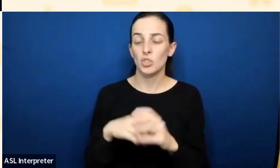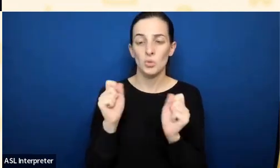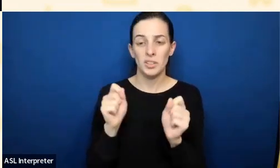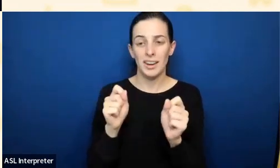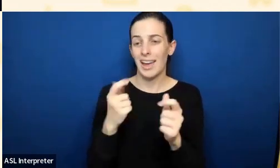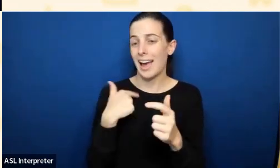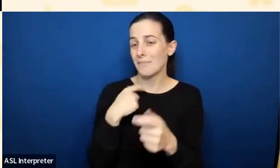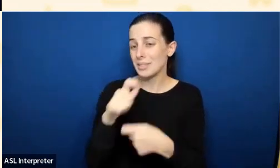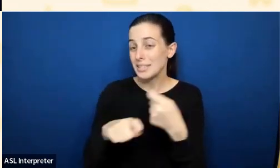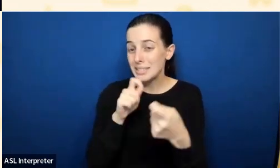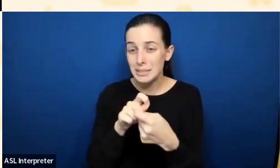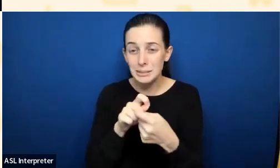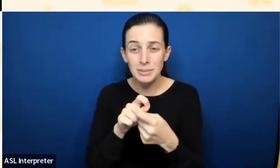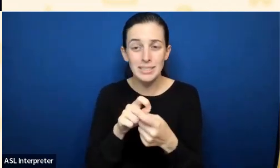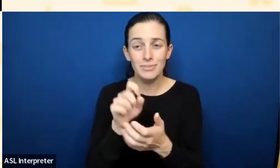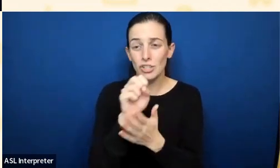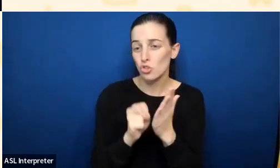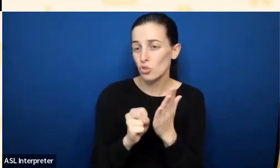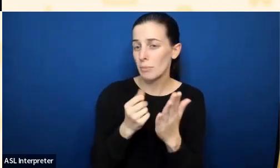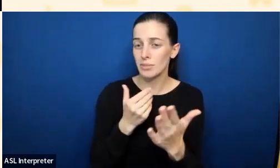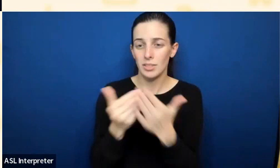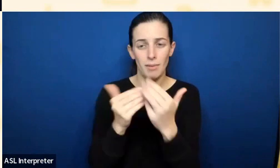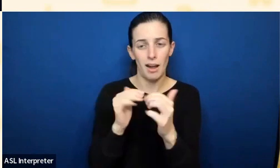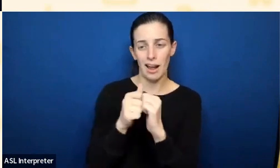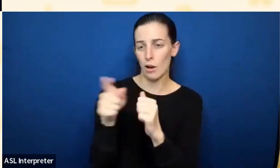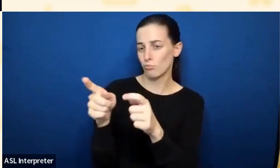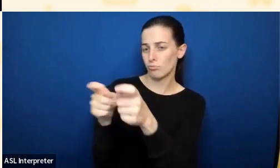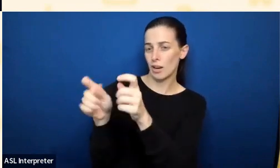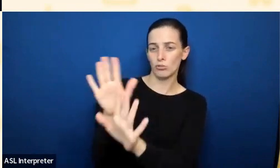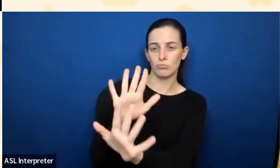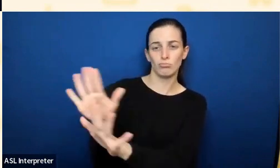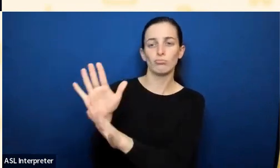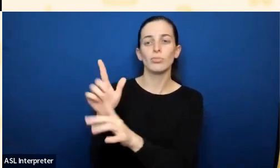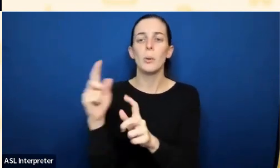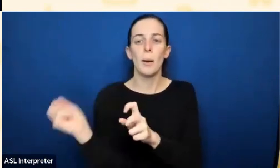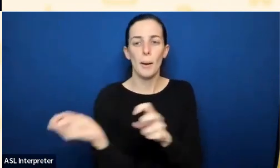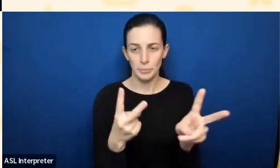Sea cual sea la forma en que manejes tus estilos, tenemos que incluirlos aquí. Luego tenemos dos scripts de Lottie.